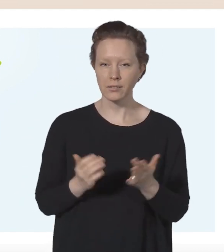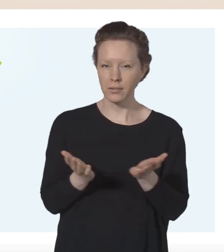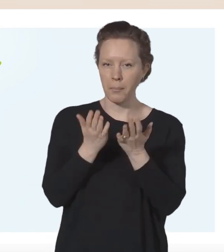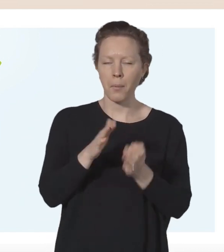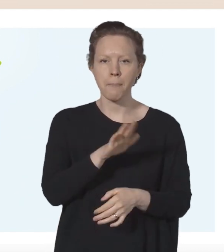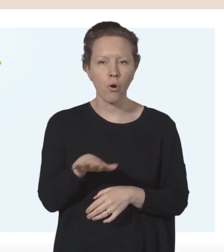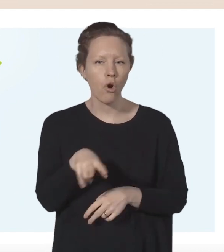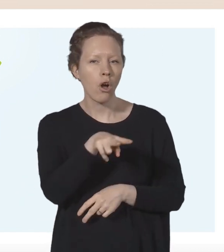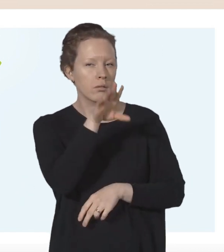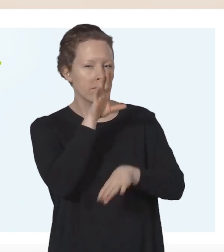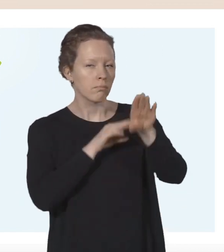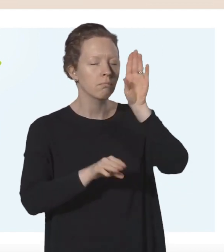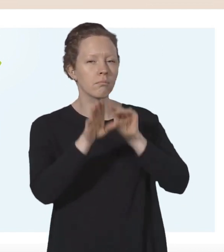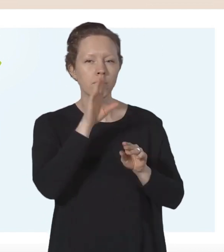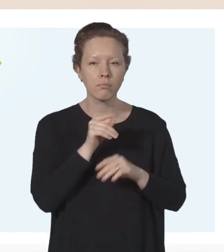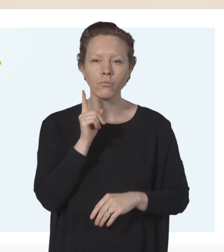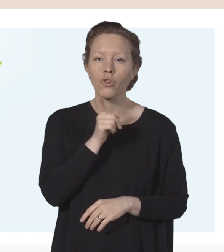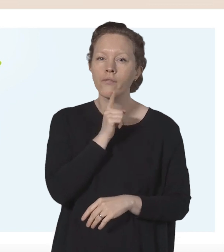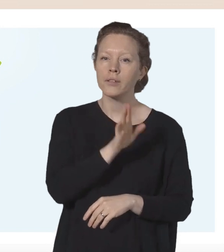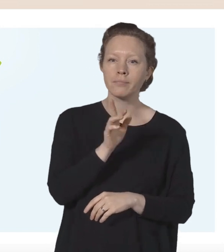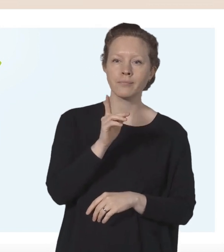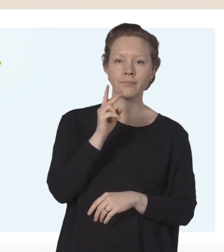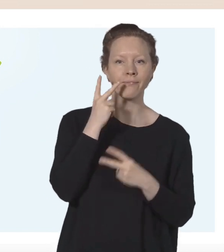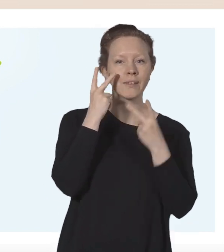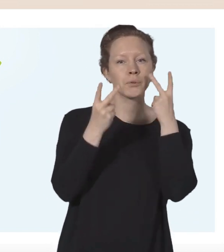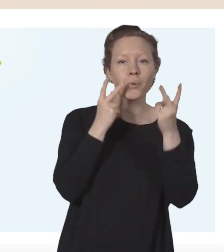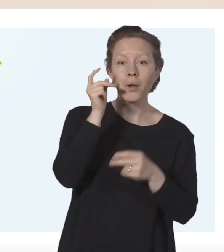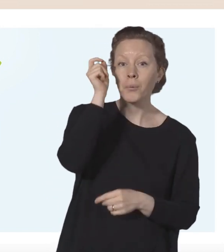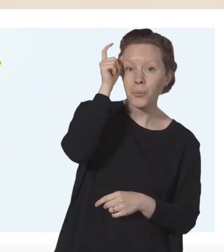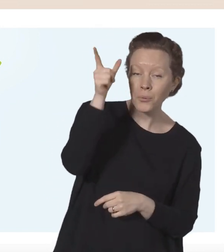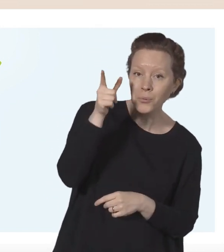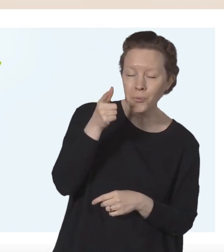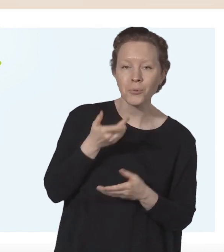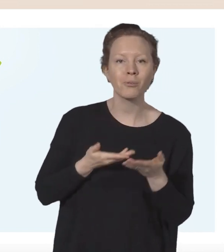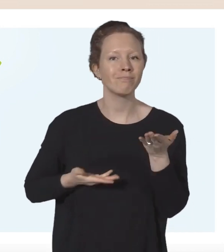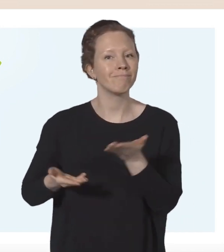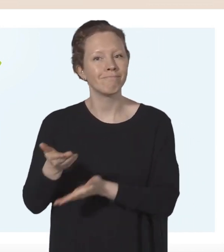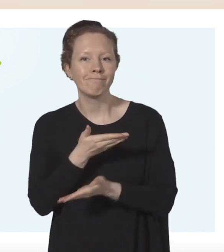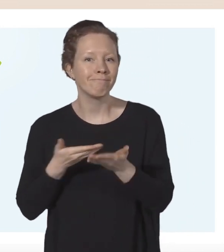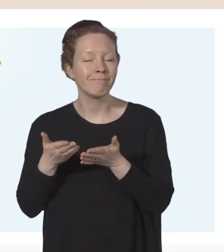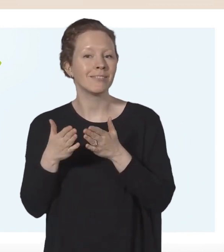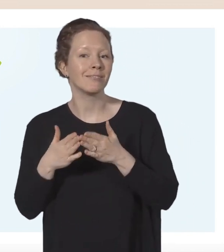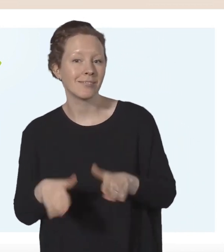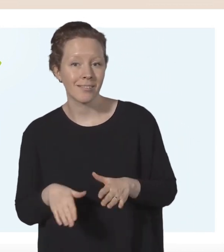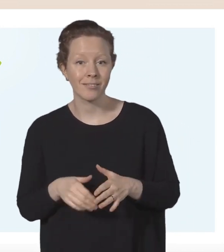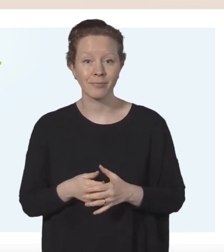Samtidigt tillägnar sig barnet dövas visuella kultur och levnadssätt.